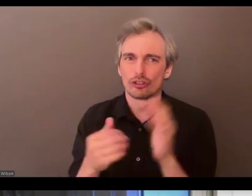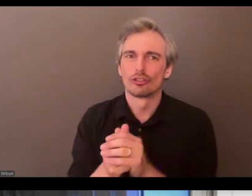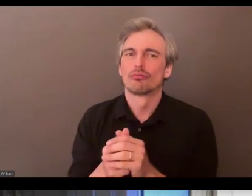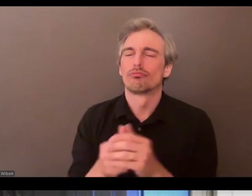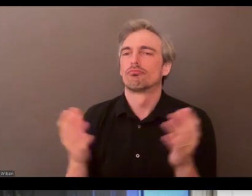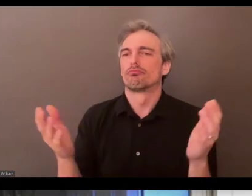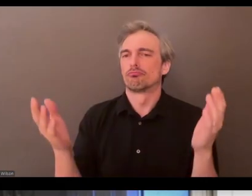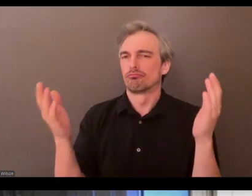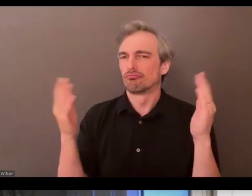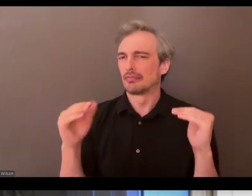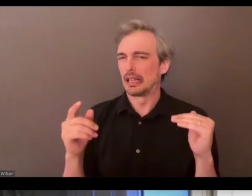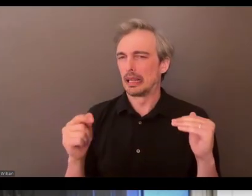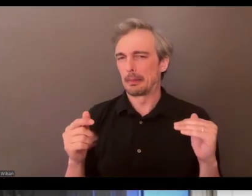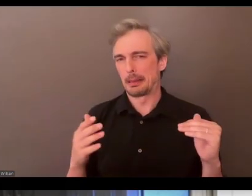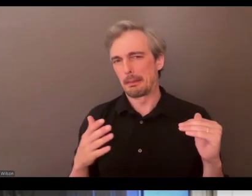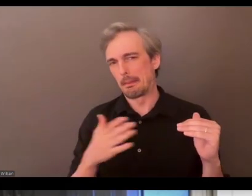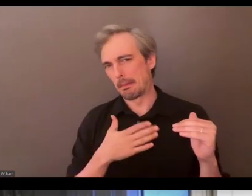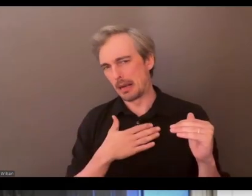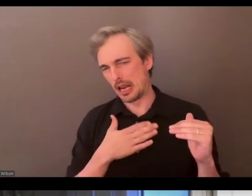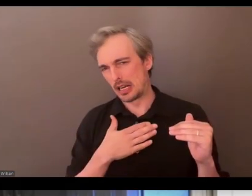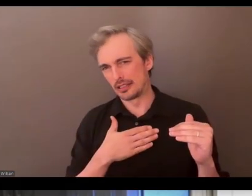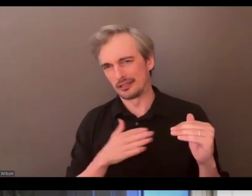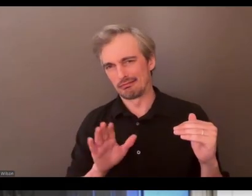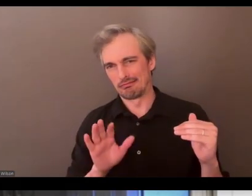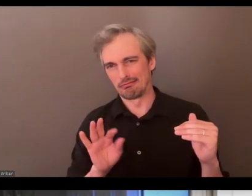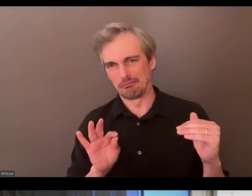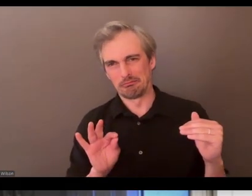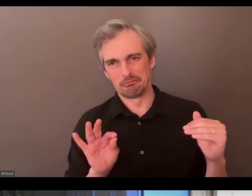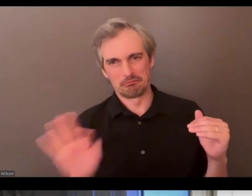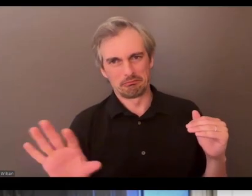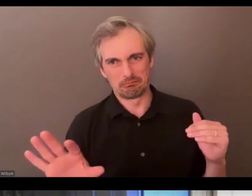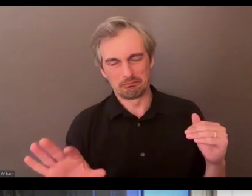もう一つ、私が個人的に興味を持っているのが「 Data Feminism」です。